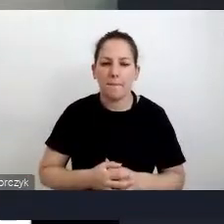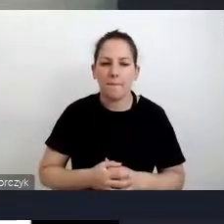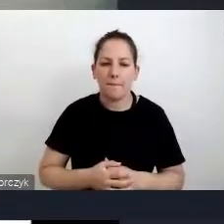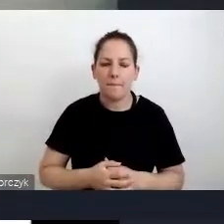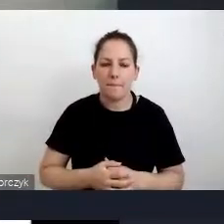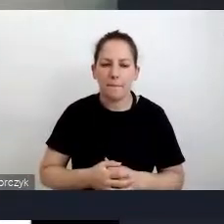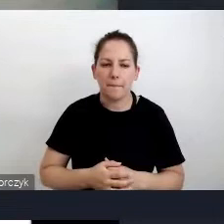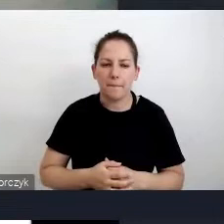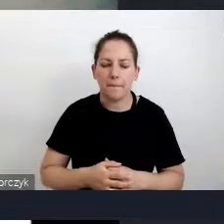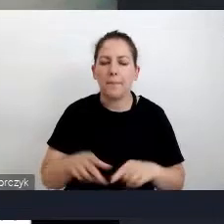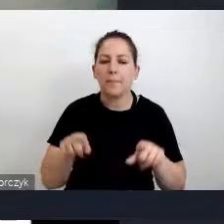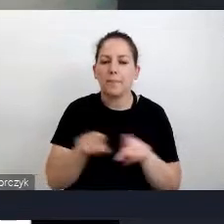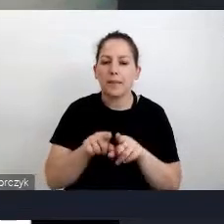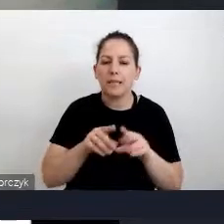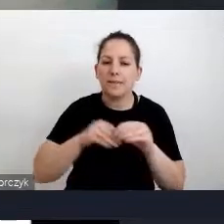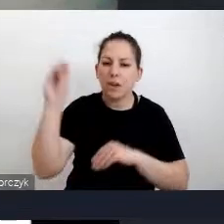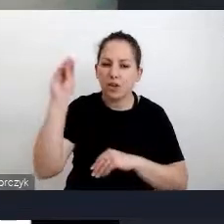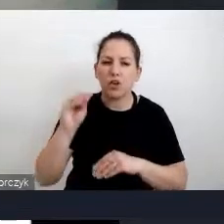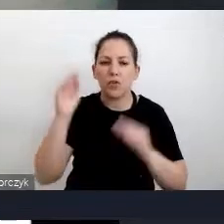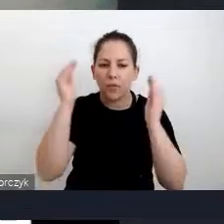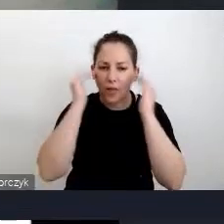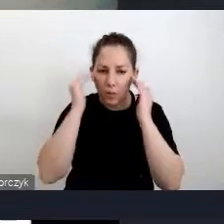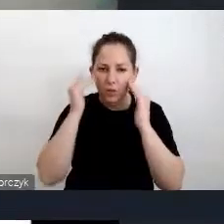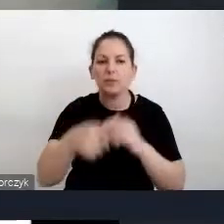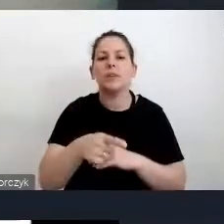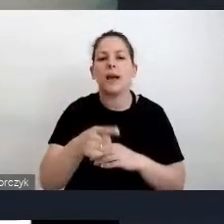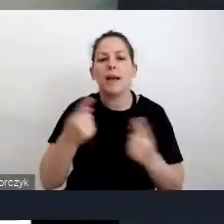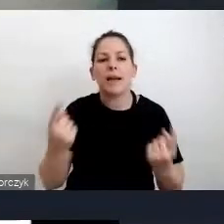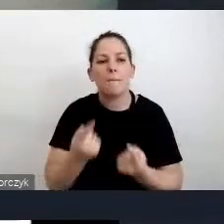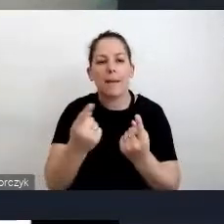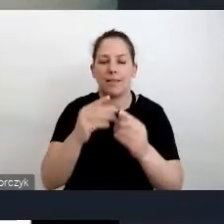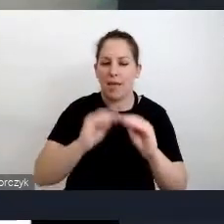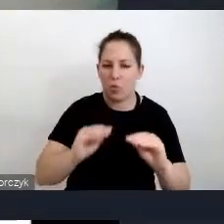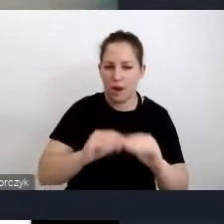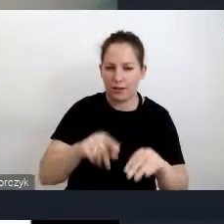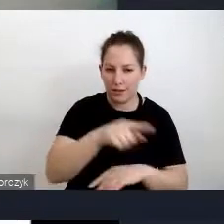oraz zwiększanie świadomości i prowadzenie kampanii edukacyjnych na temat zrównoważonego rozwoju.